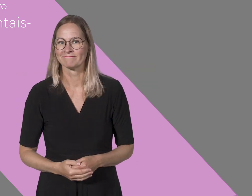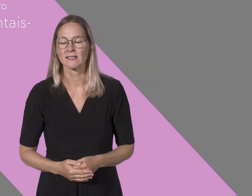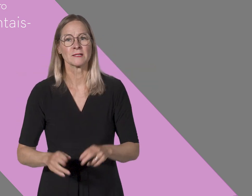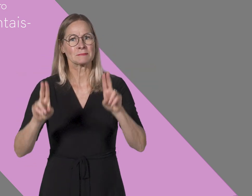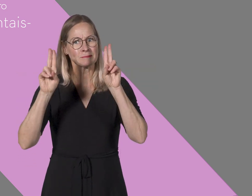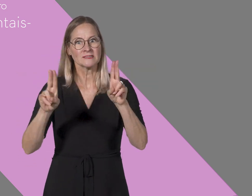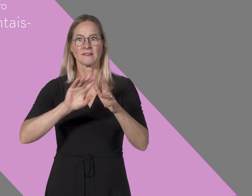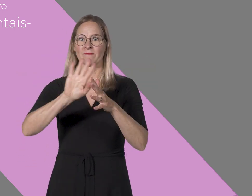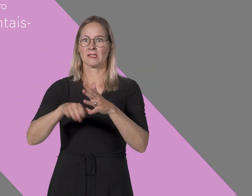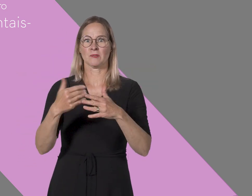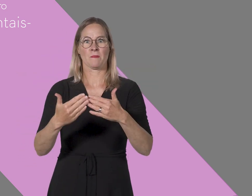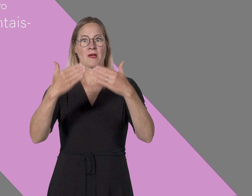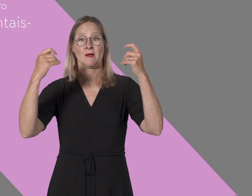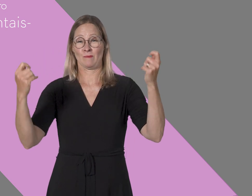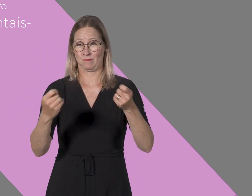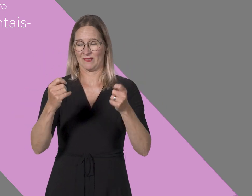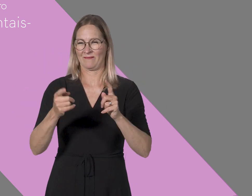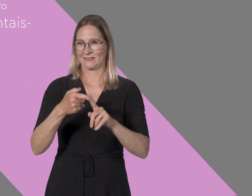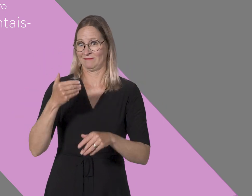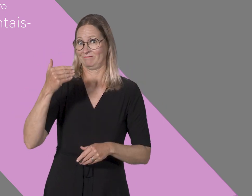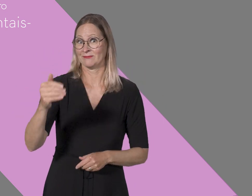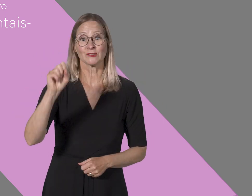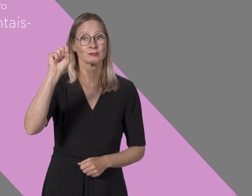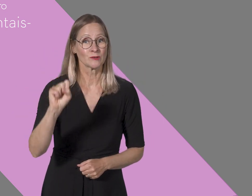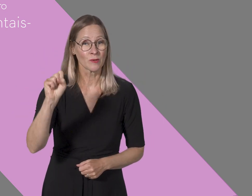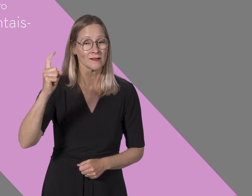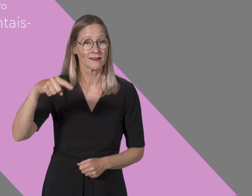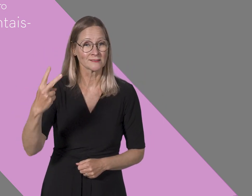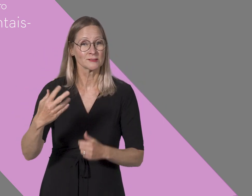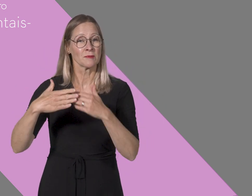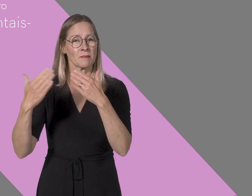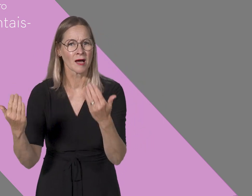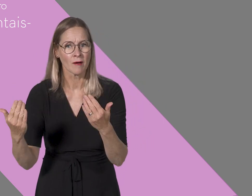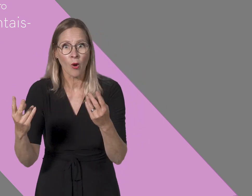Vaikka varsinaista Viittomakielen päivää juhlitaankin vasta sunnuntaina 12.2., -